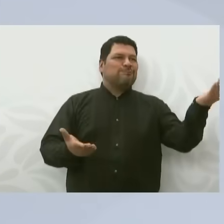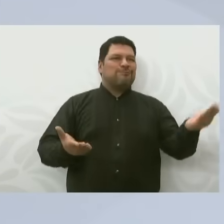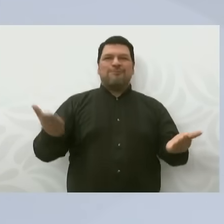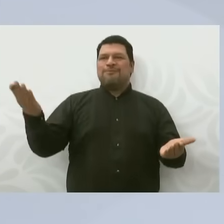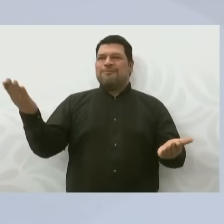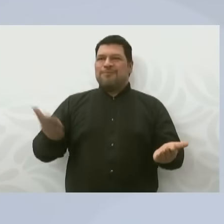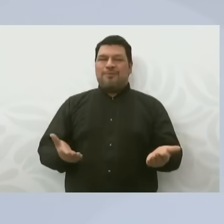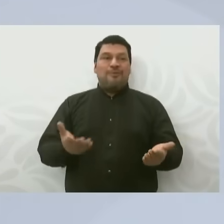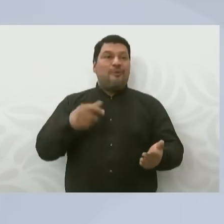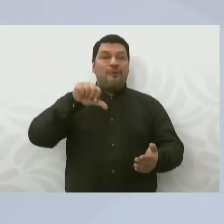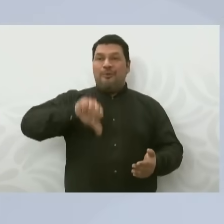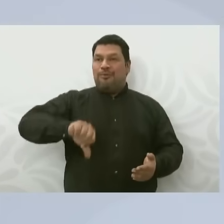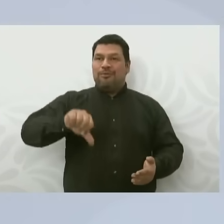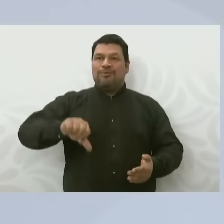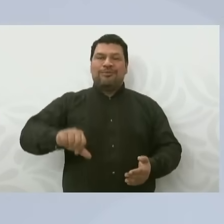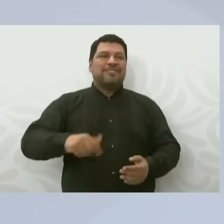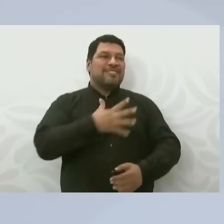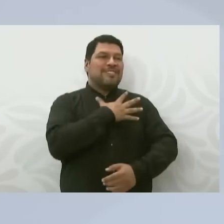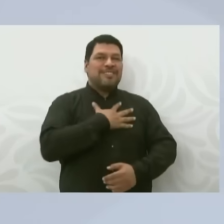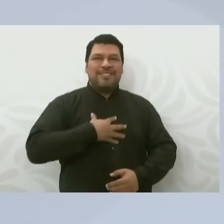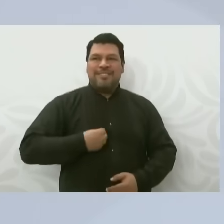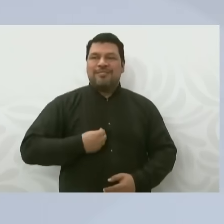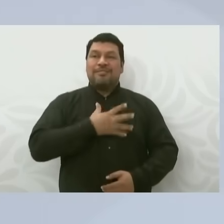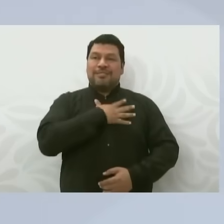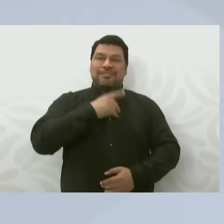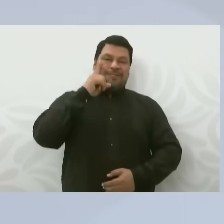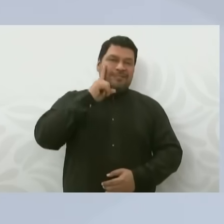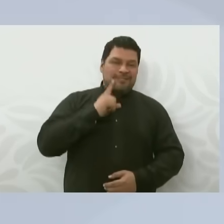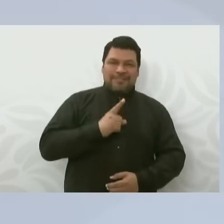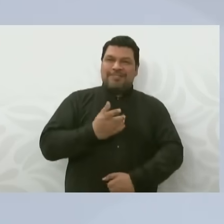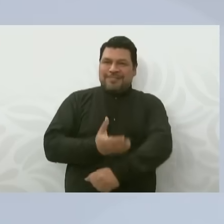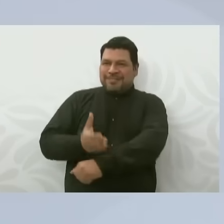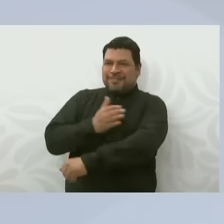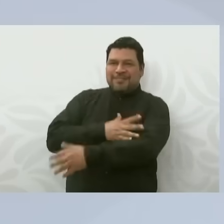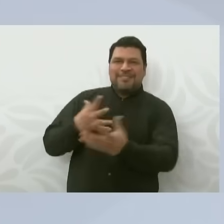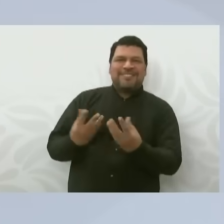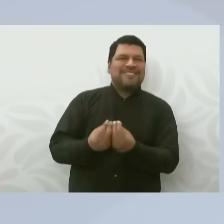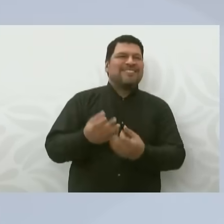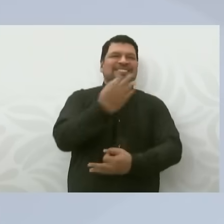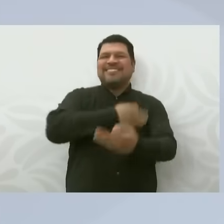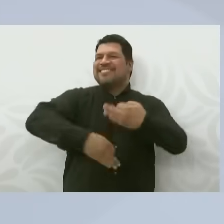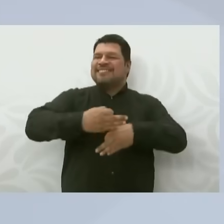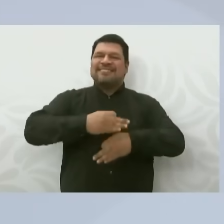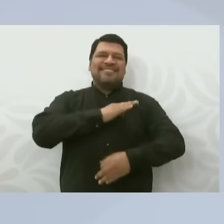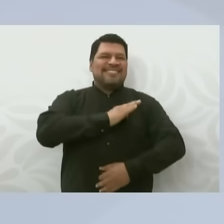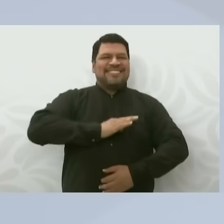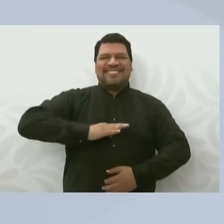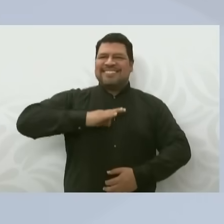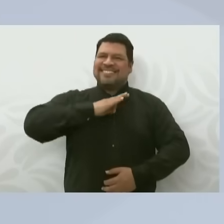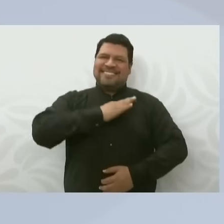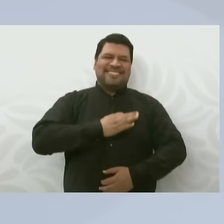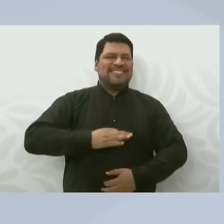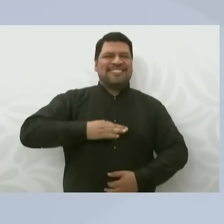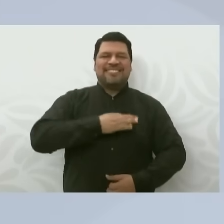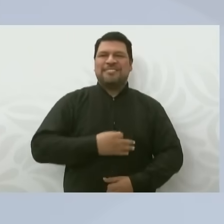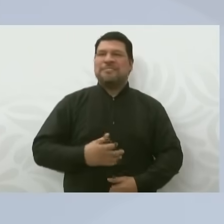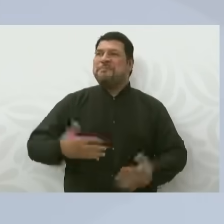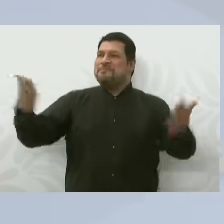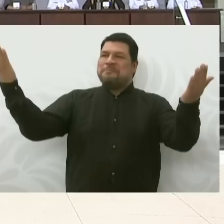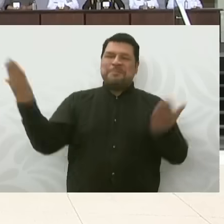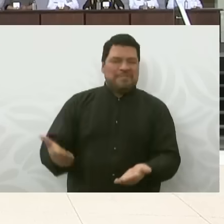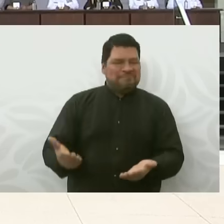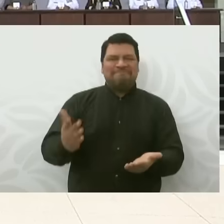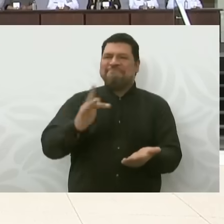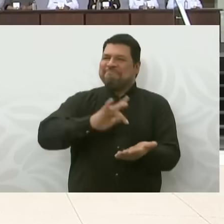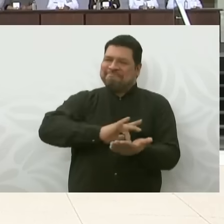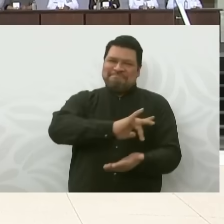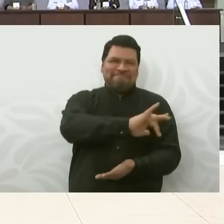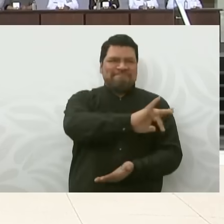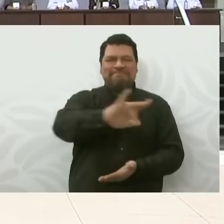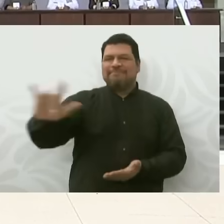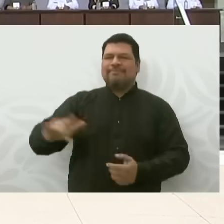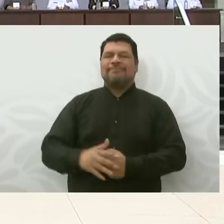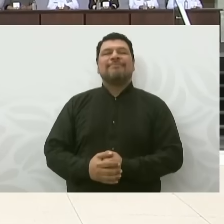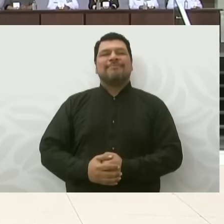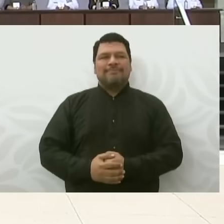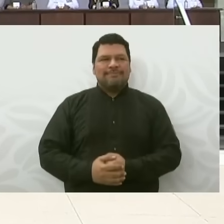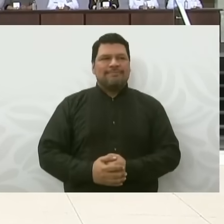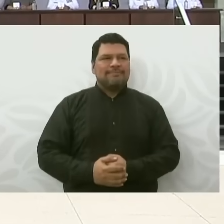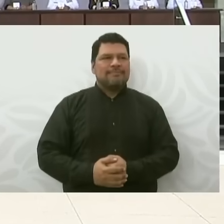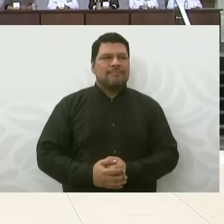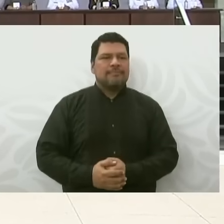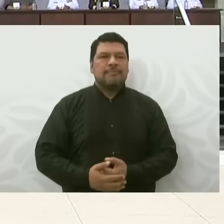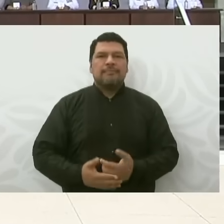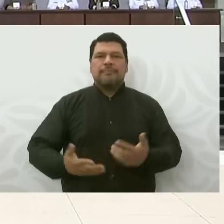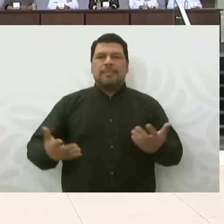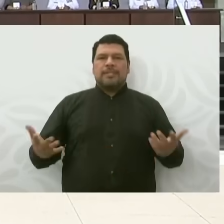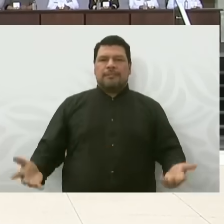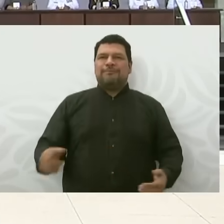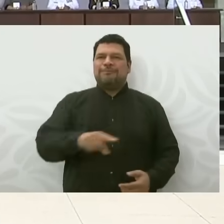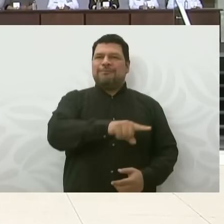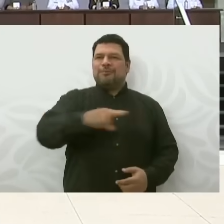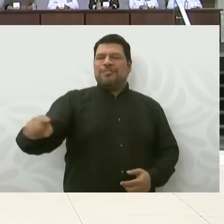acompañan a sus hijos a sus hijas felicidades gracias por su presencia sabemos de su orgullo